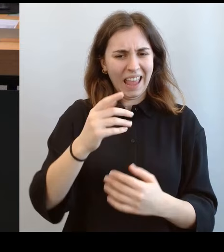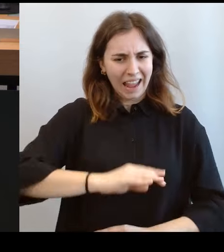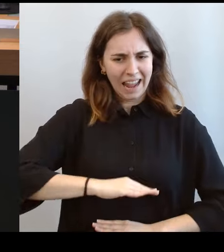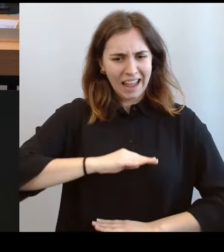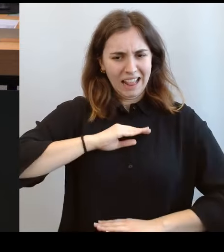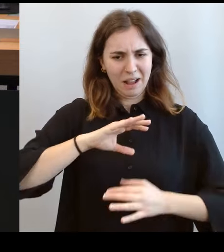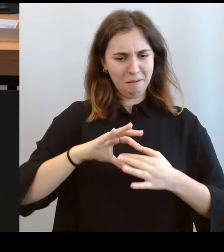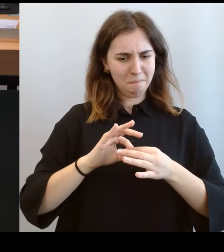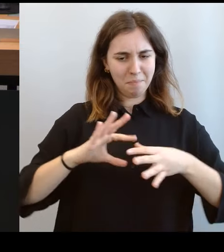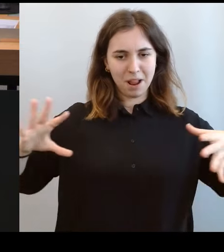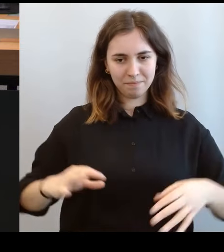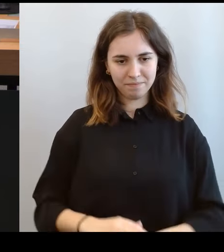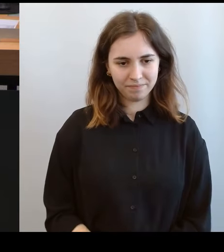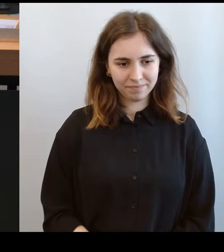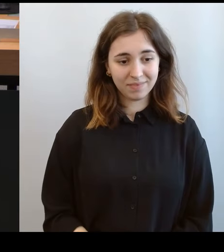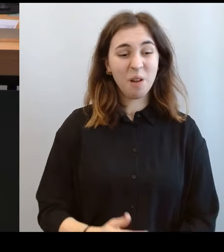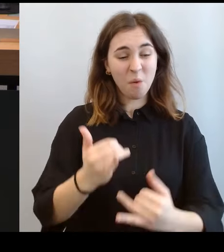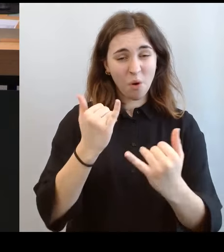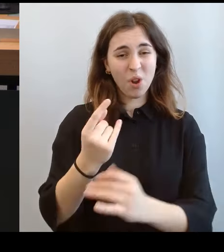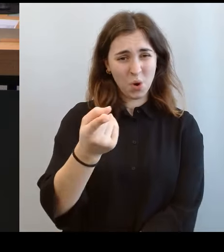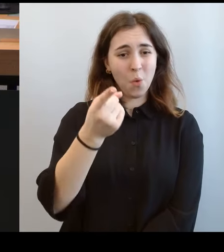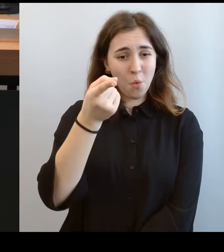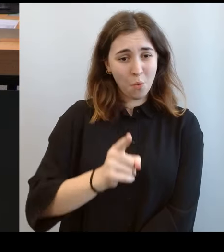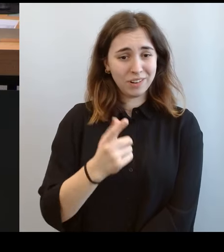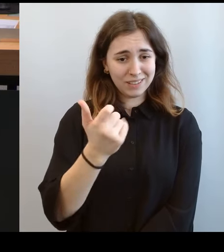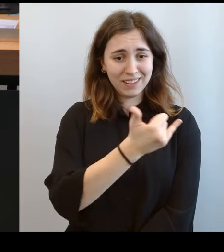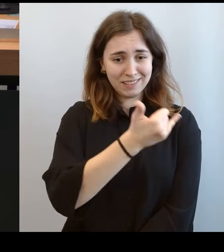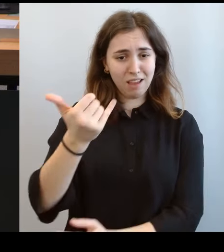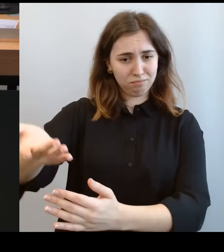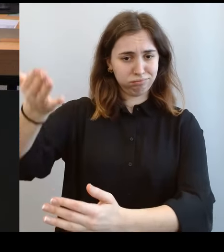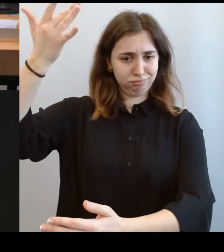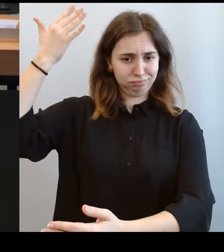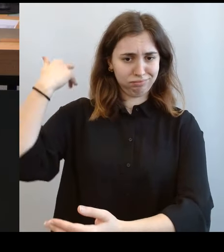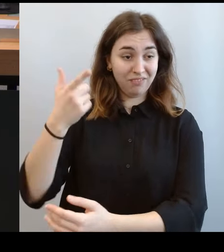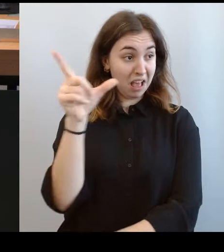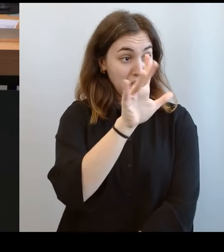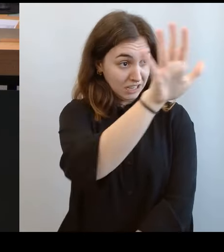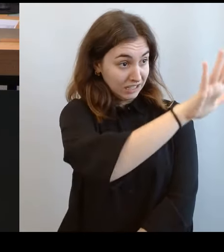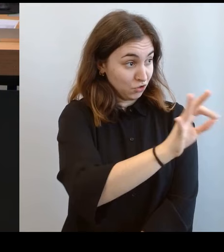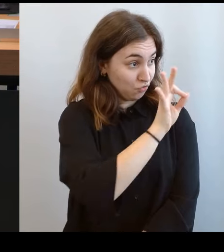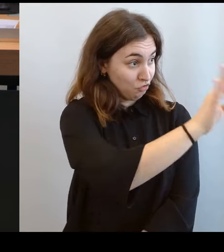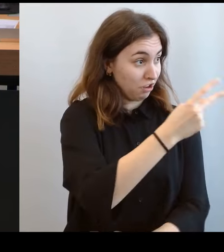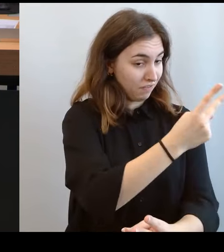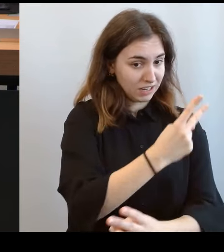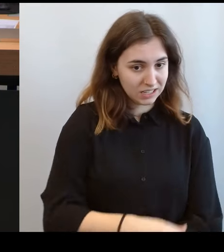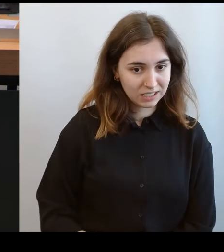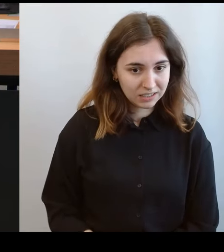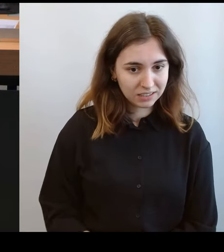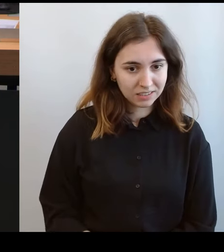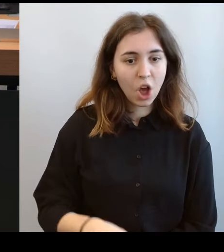Das sage ich zu Ihnen allen. Hier auf der linken Seite ist Rosa Luxemburg verurteilt worden wegen Majestätsbeleidigung, weil